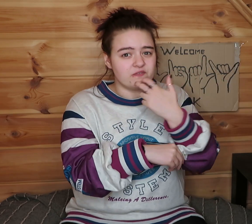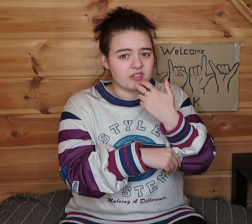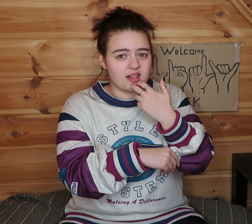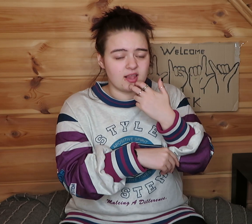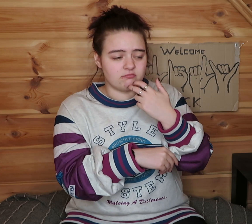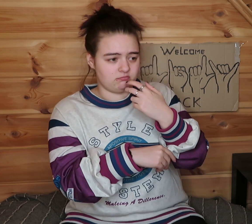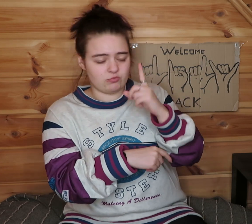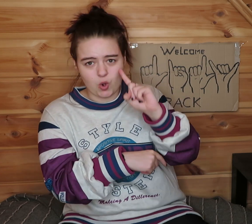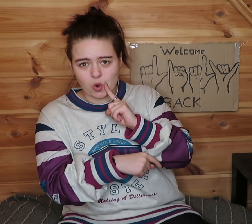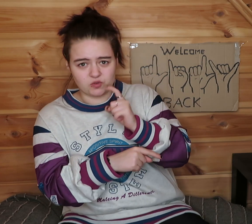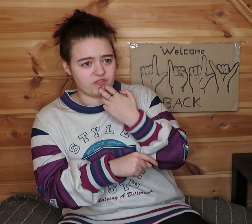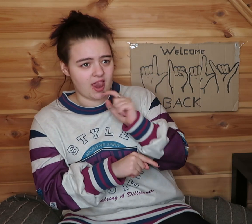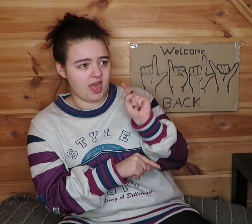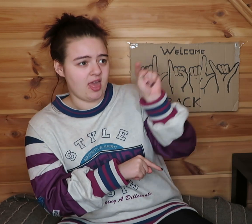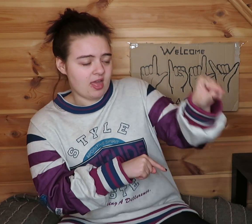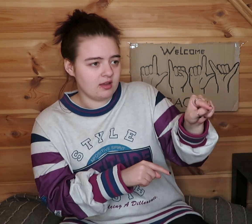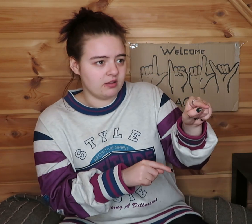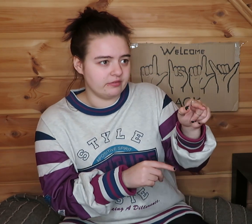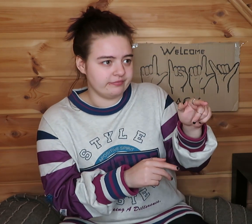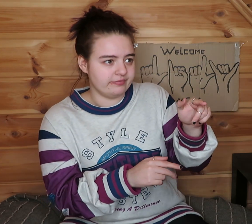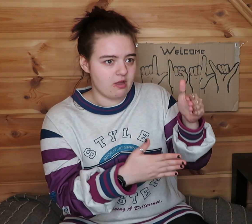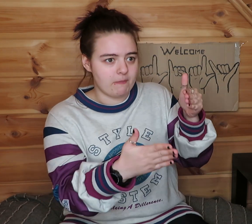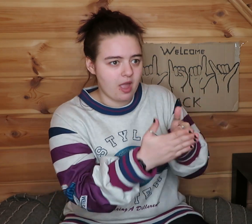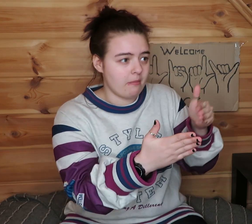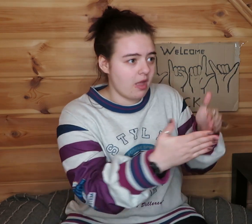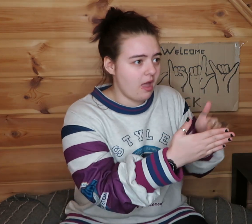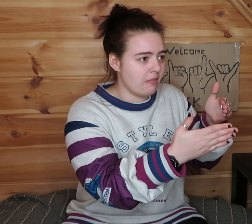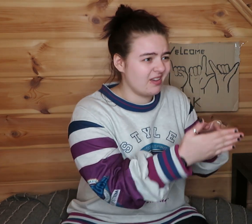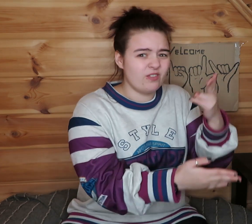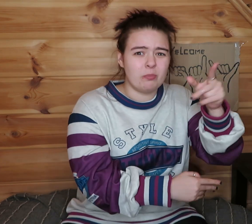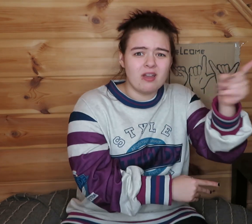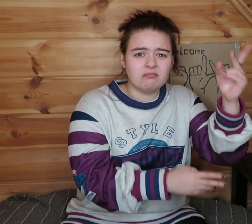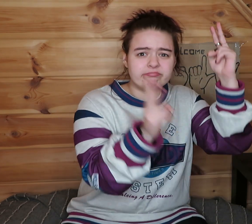Ein Gehörloser will dort arbeiten und trifft dort nur auf Barrieren.